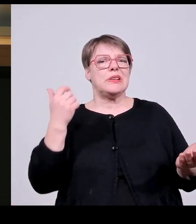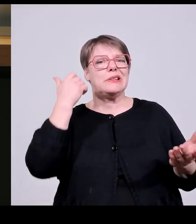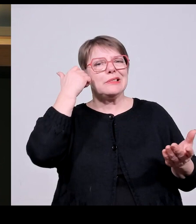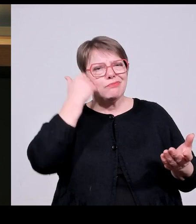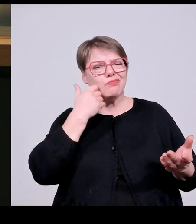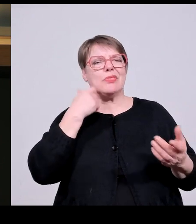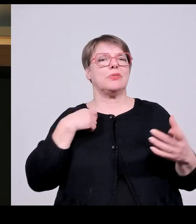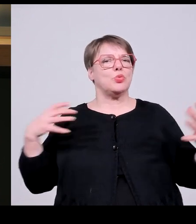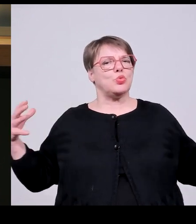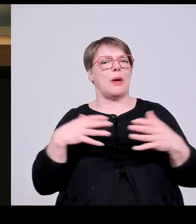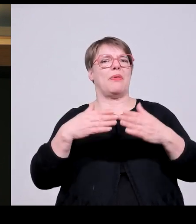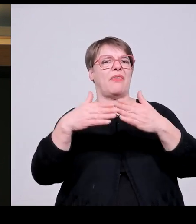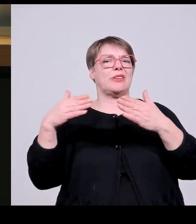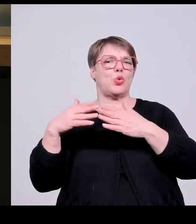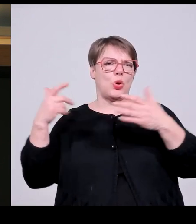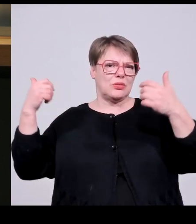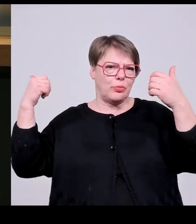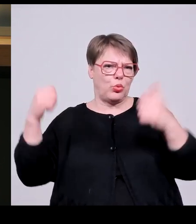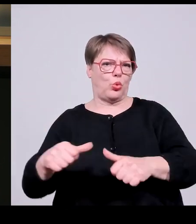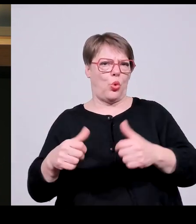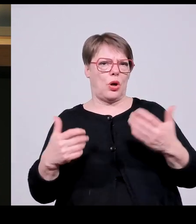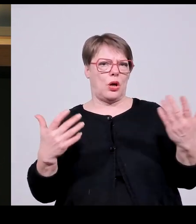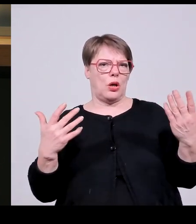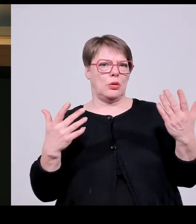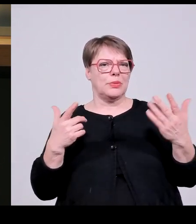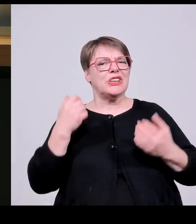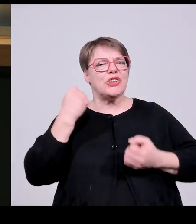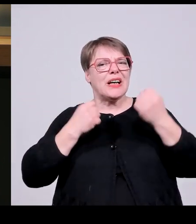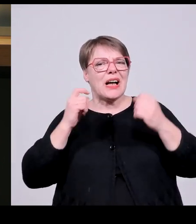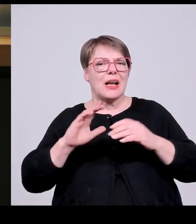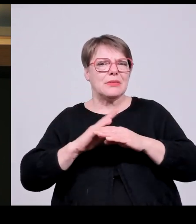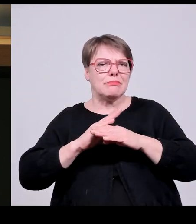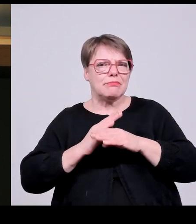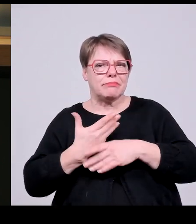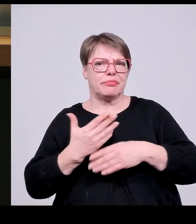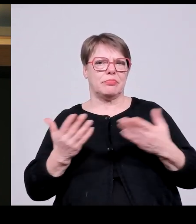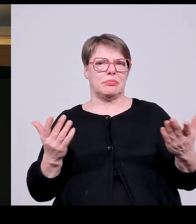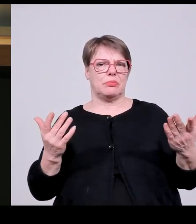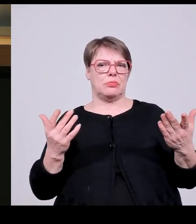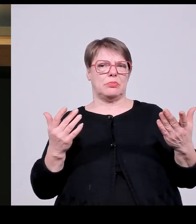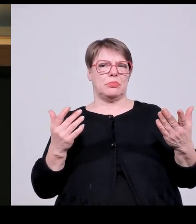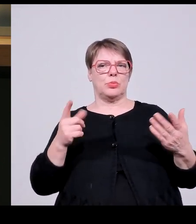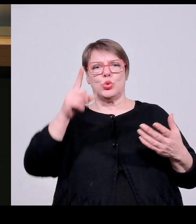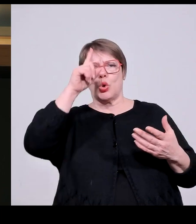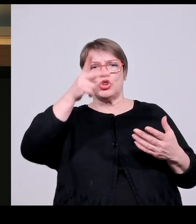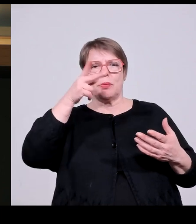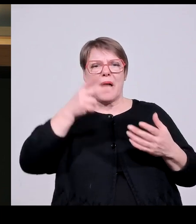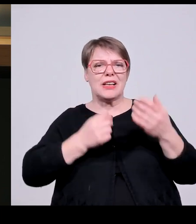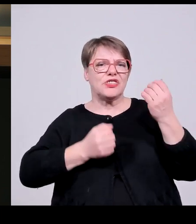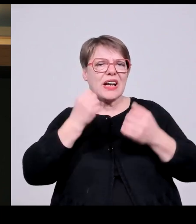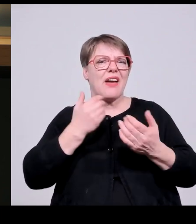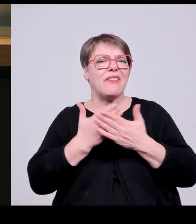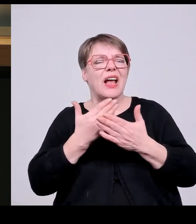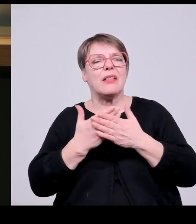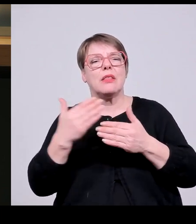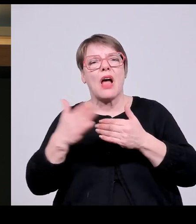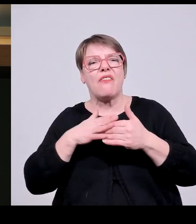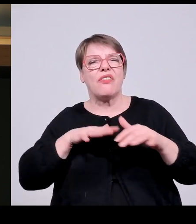viel Geld rein geflossen ist. Zum Wohle unserer Bürgerinnen und Bürger müssen wir die drohende Rückzahlung von mehr als 40 Millionen GRW Mittel an